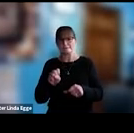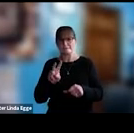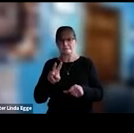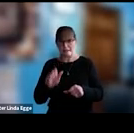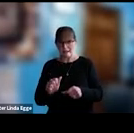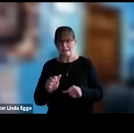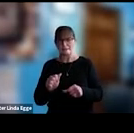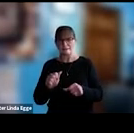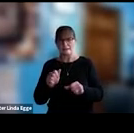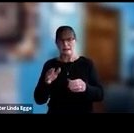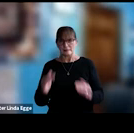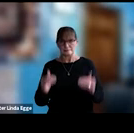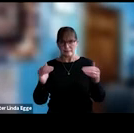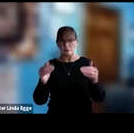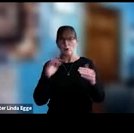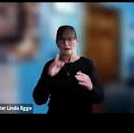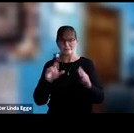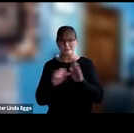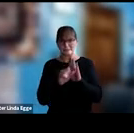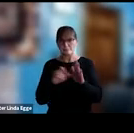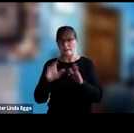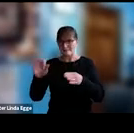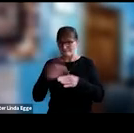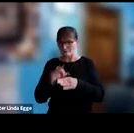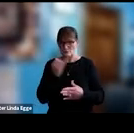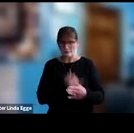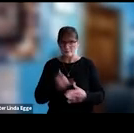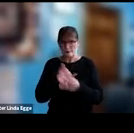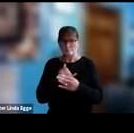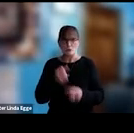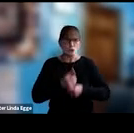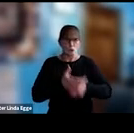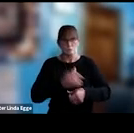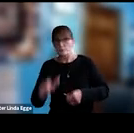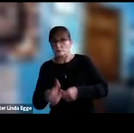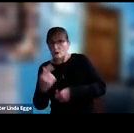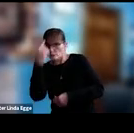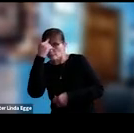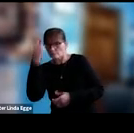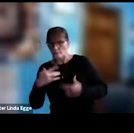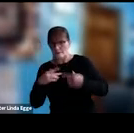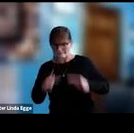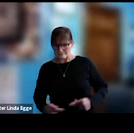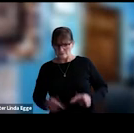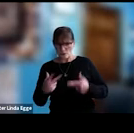sino los síntomas y los impedimentos funcionales causados por sus otras condiciones de salud mental y física.